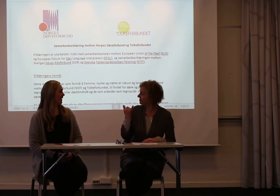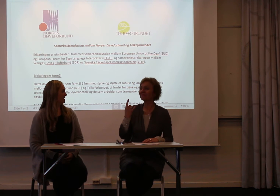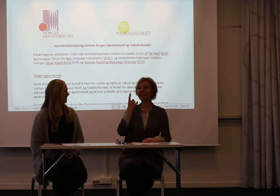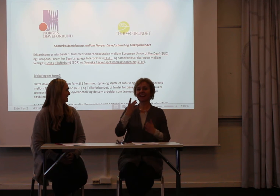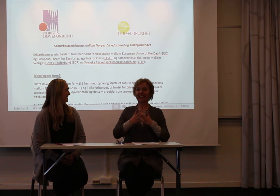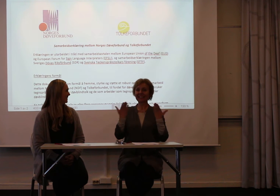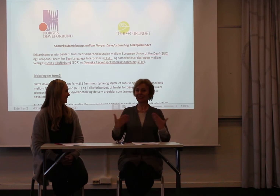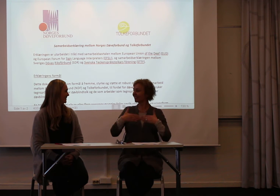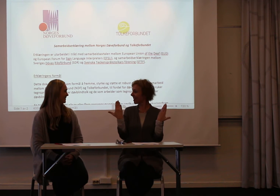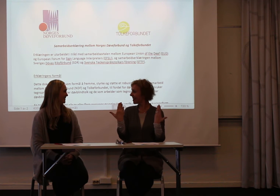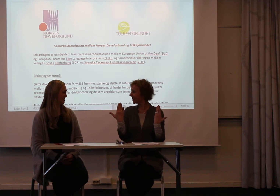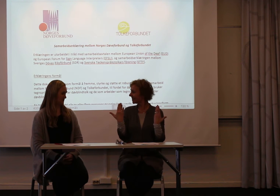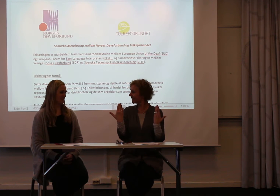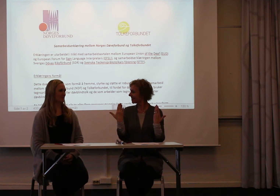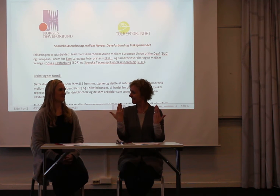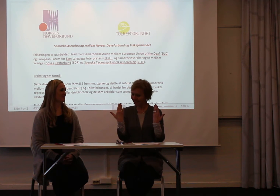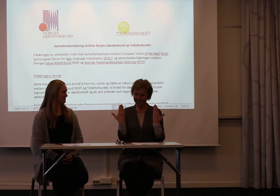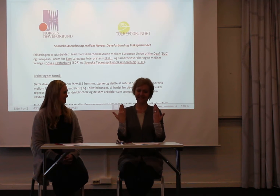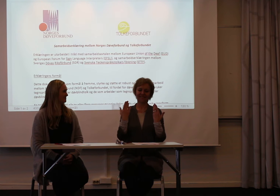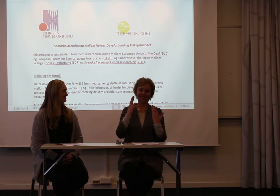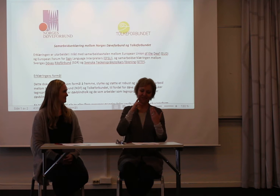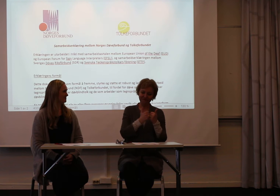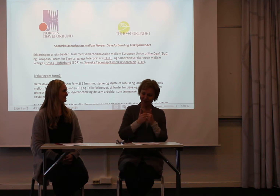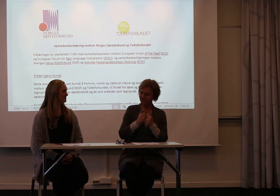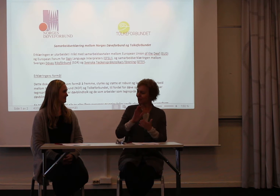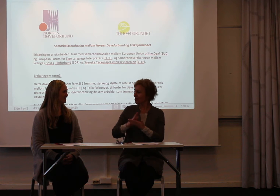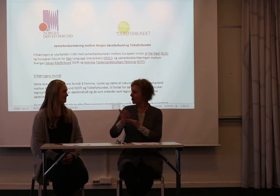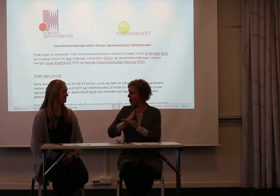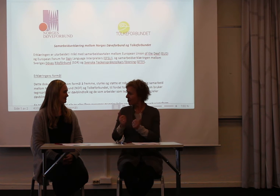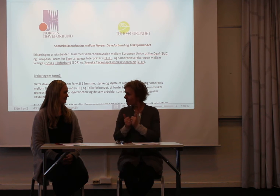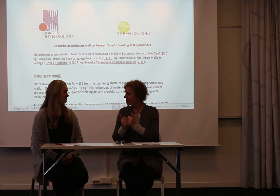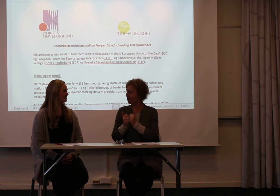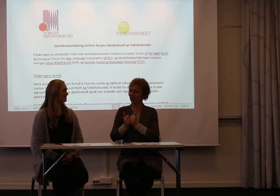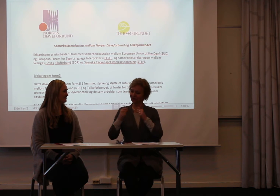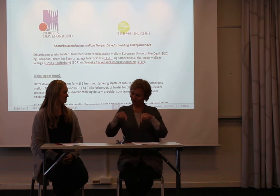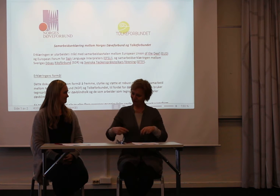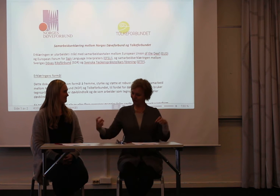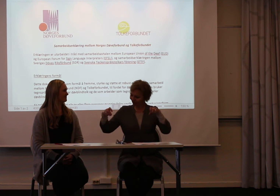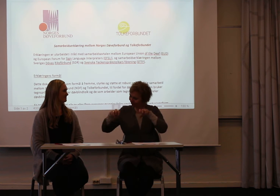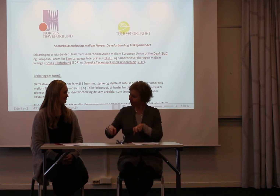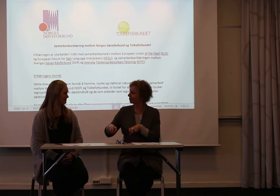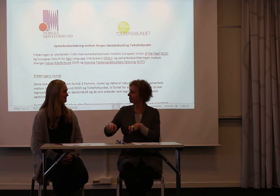Dette er en historisk dag. Endelig er partene fra Norges Døveforbund og Tolkeforbundet i gang med et samarbeid.